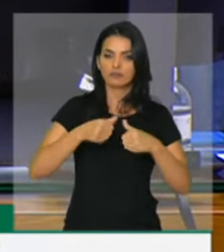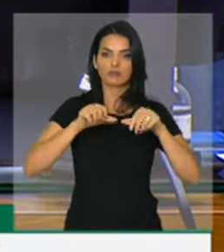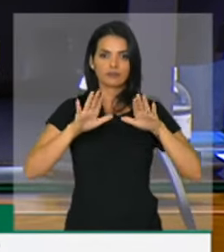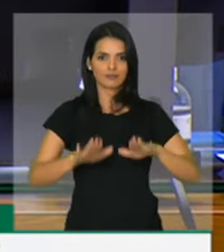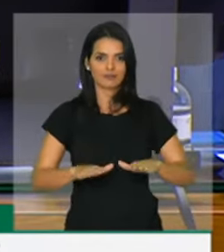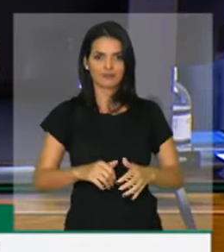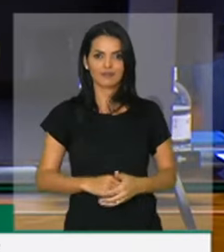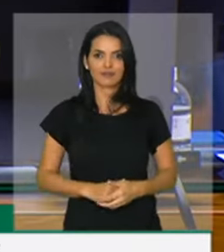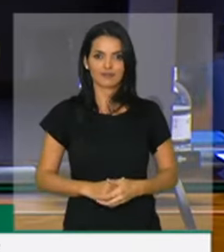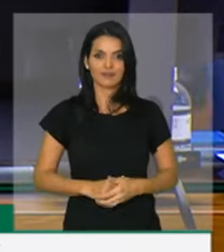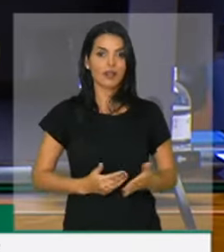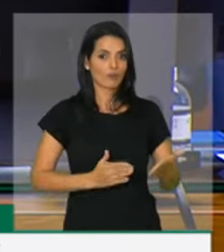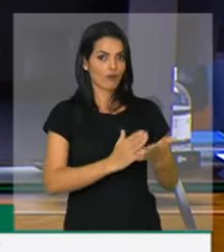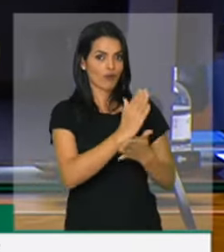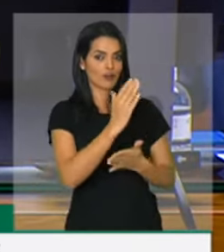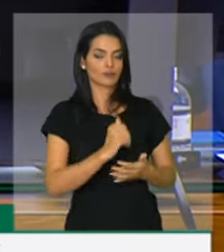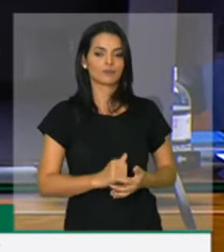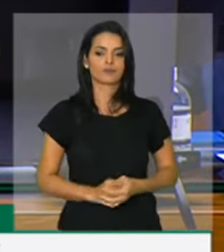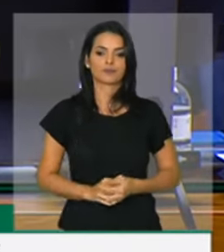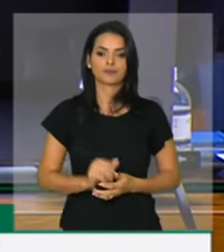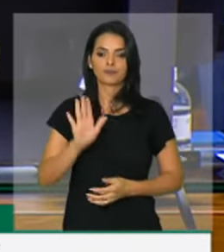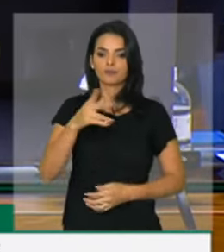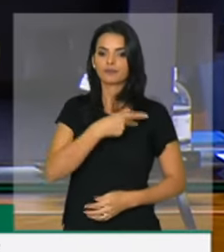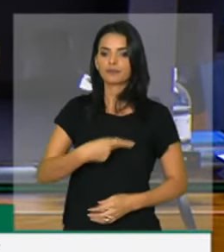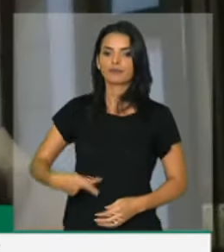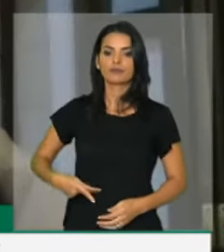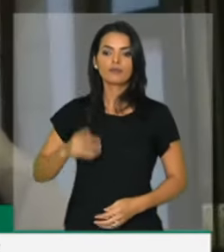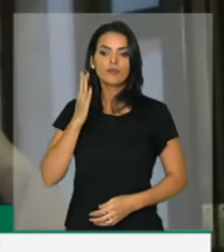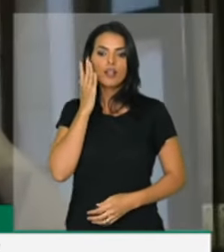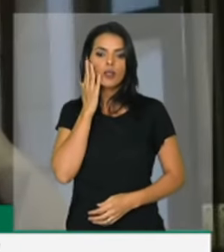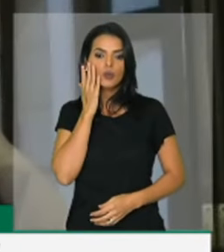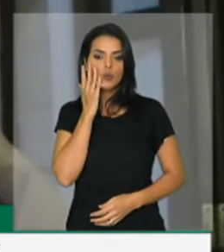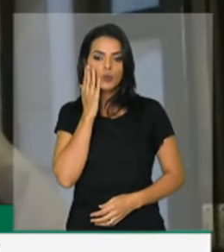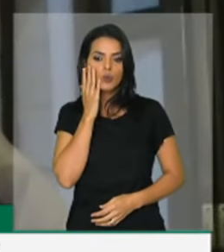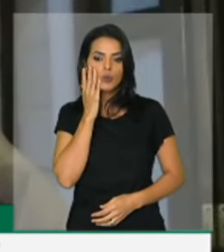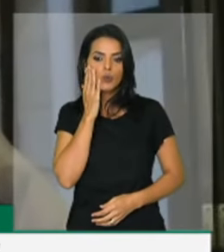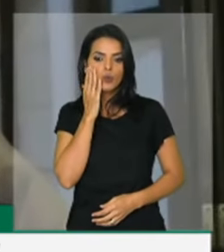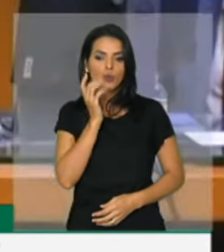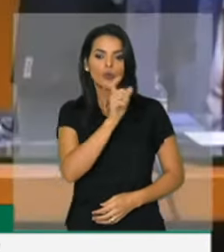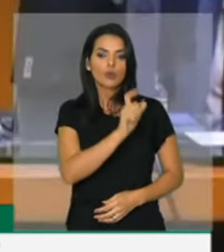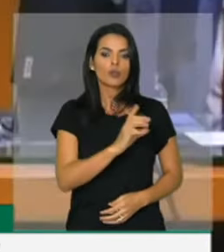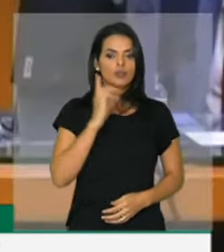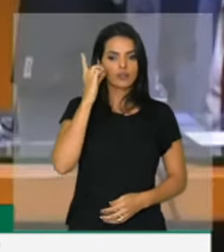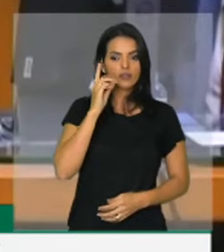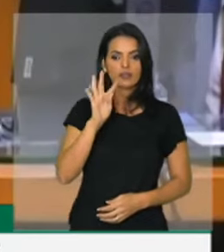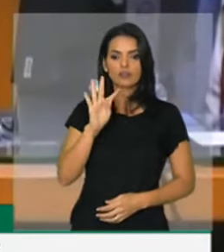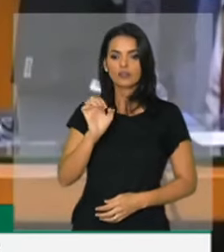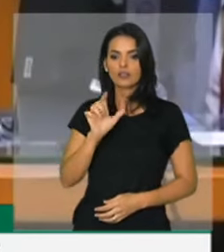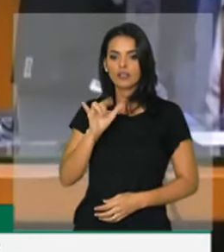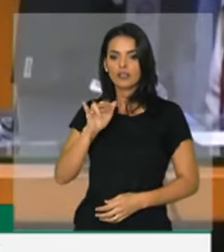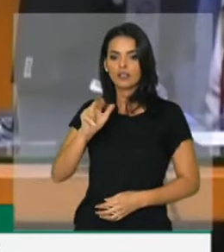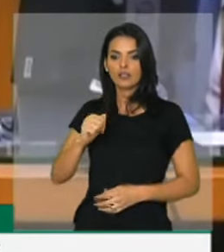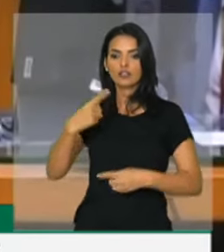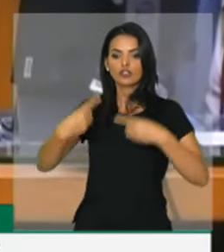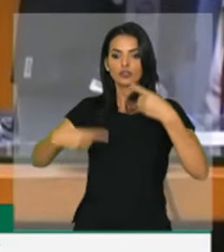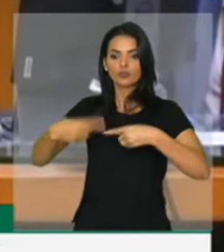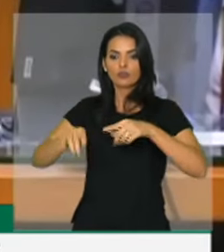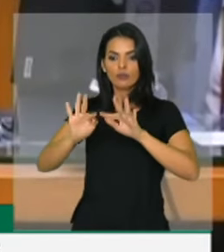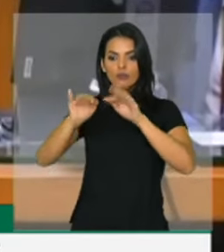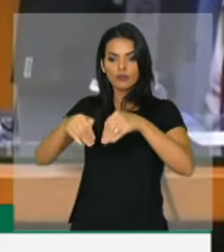SE ACHAM, APROVADO.... -- [PRESIDENTE]: DEPUTADA TALÍRIA, DECLARO ENCERRADA A DISCUSSÃO. DEPUTADA TALÍRIA, POR FAVOR. -- [DEPUTADA]: PRESIDENTE ARTHUR LIRA, DUAS COISAS, O PSOL GOSTARIA DE